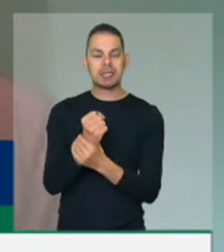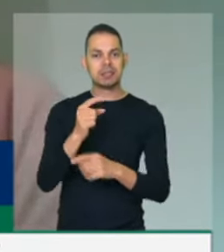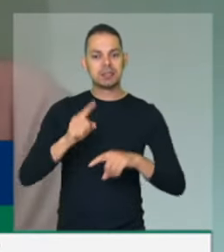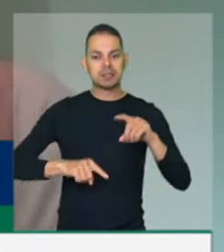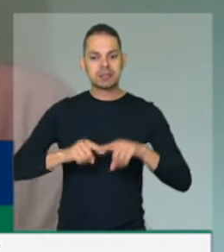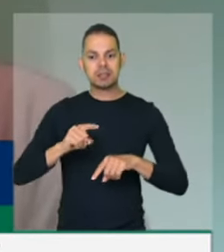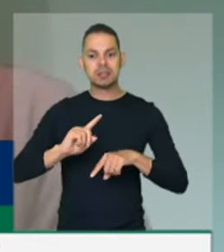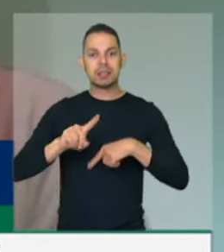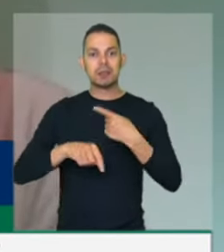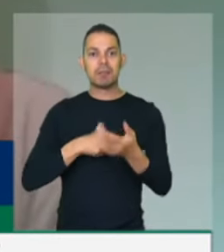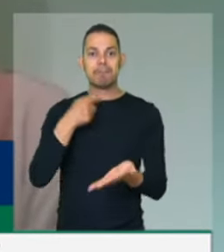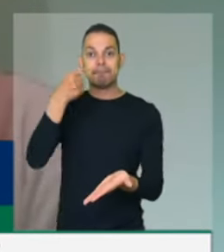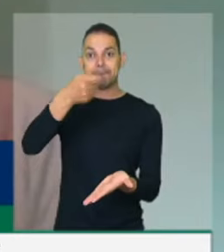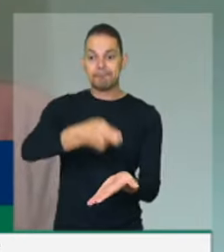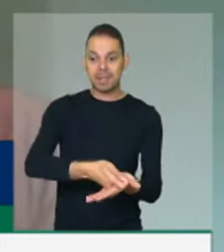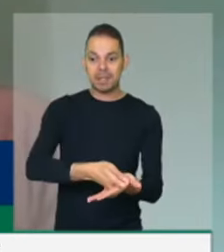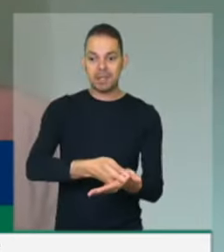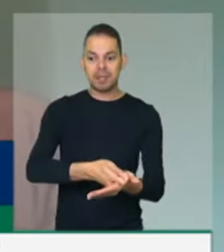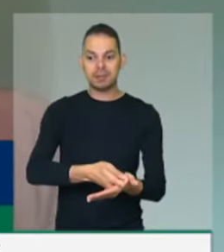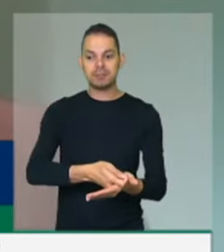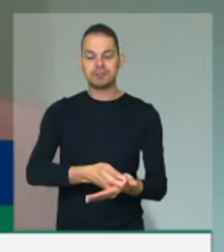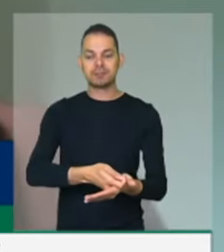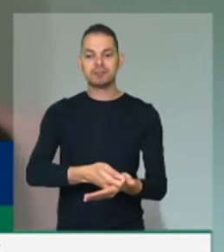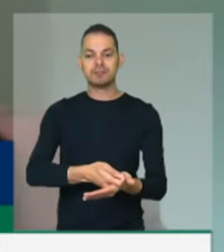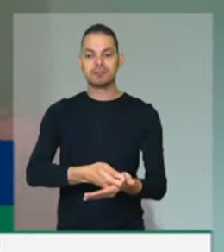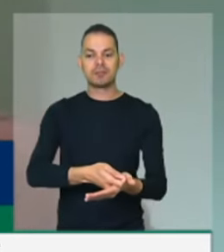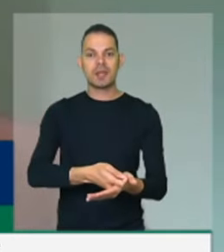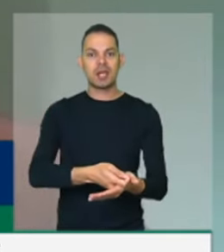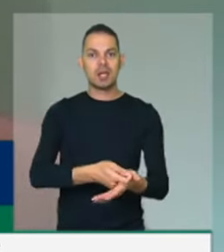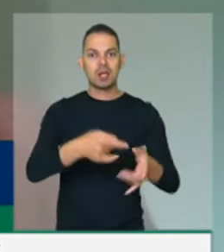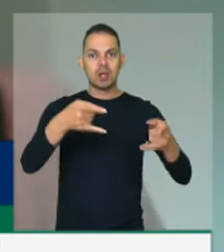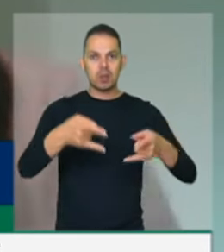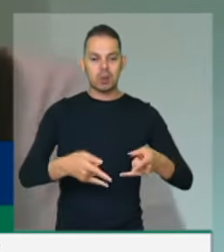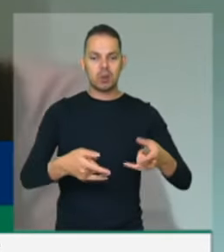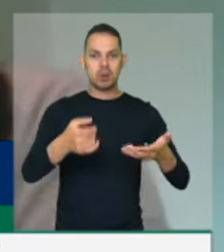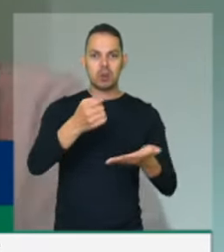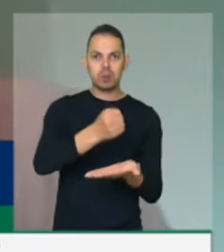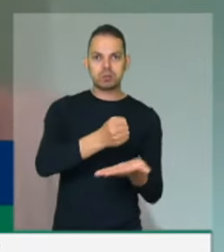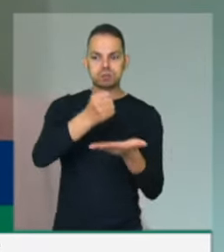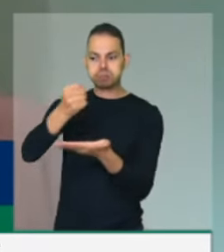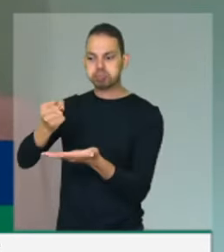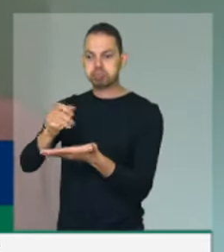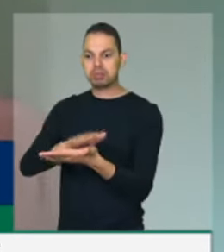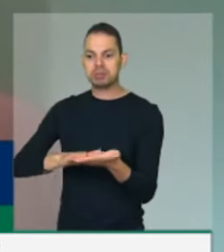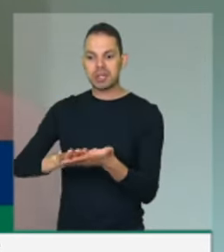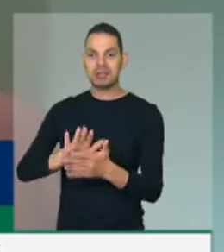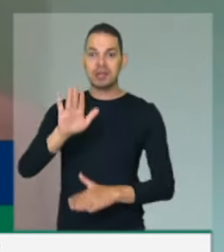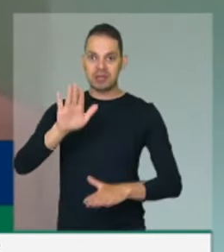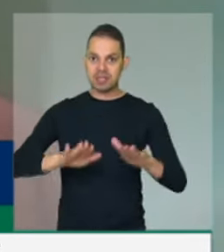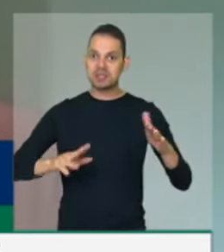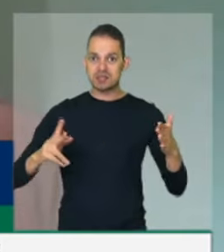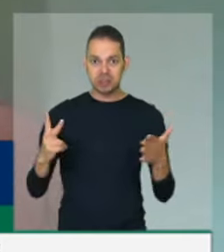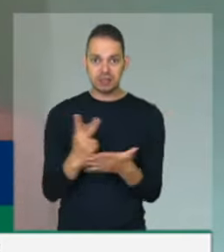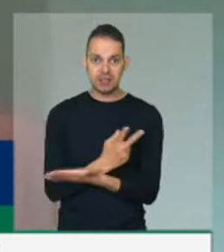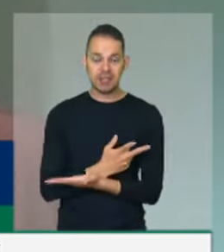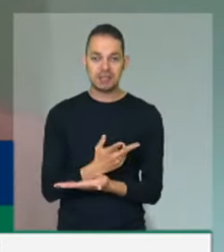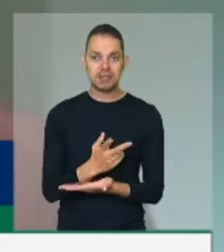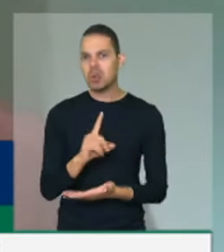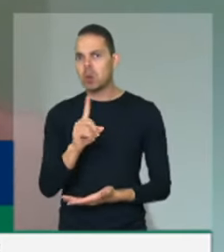UM VALOR SEM ENTREGAR COB ACONTECE ÀS VEZES OU NÃO ACONTECE NOS HOSPITAIS PRIVADOS DE CERTO VALOR SER